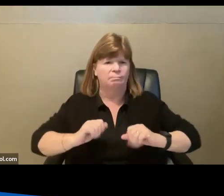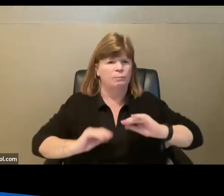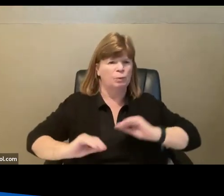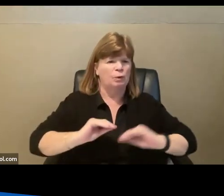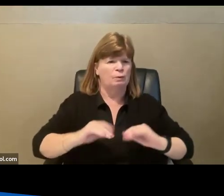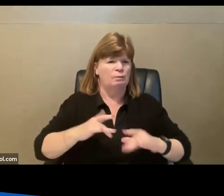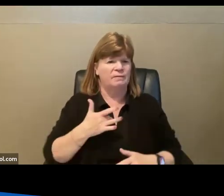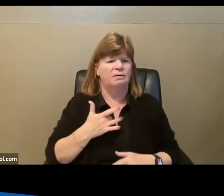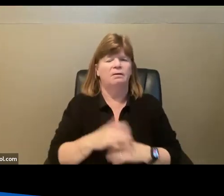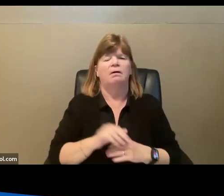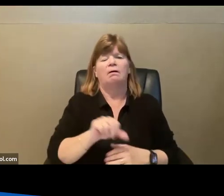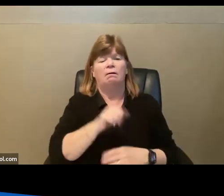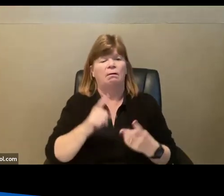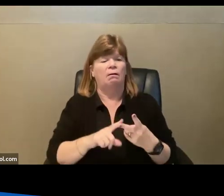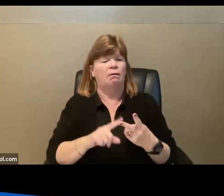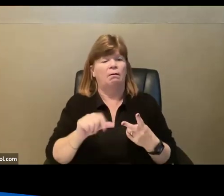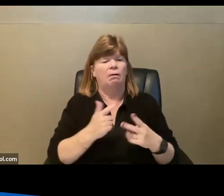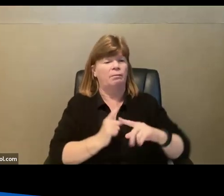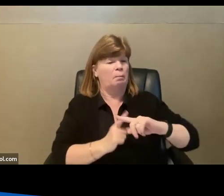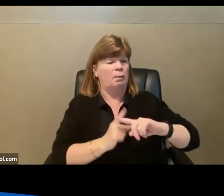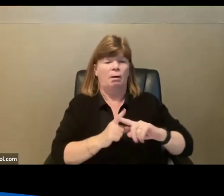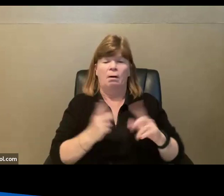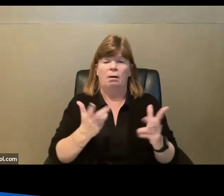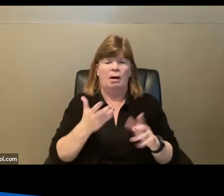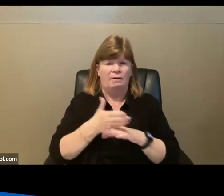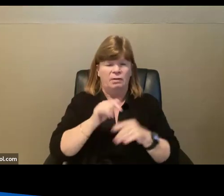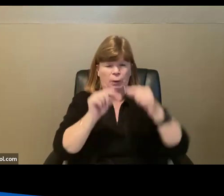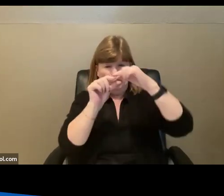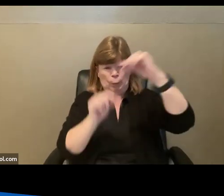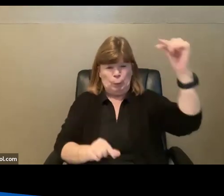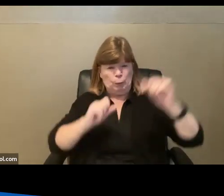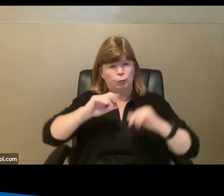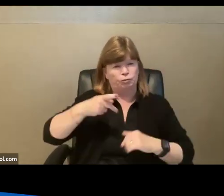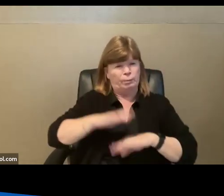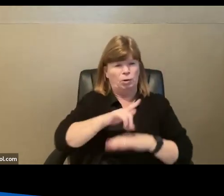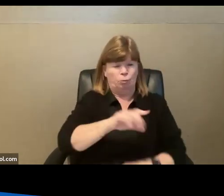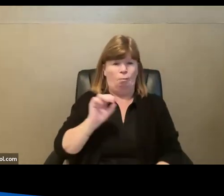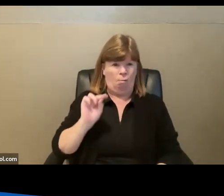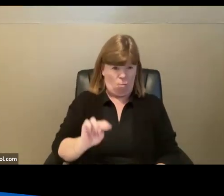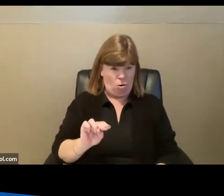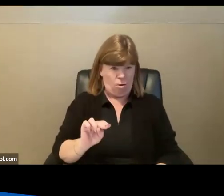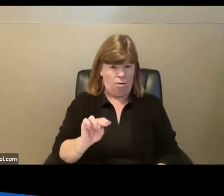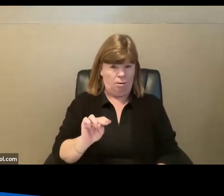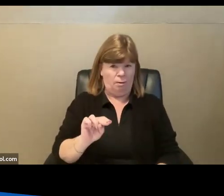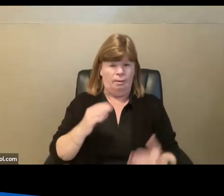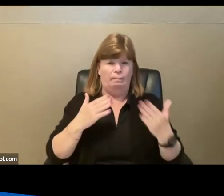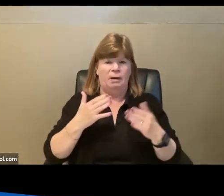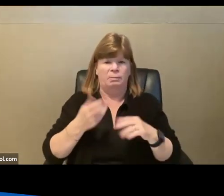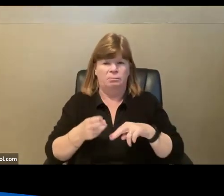Otra ventaja es que una vez que colocas esa tira, la enciendes y tal vez la tengas más arriba en el cuello porque